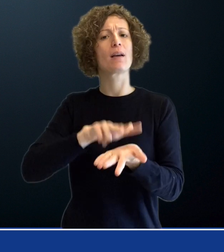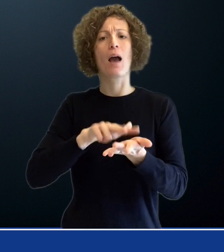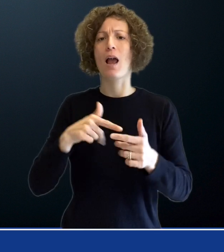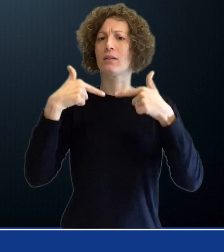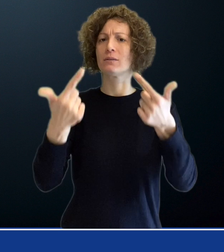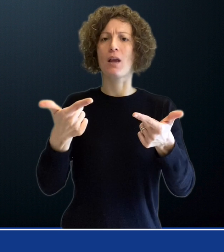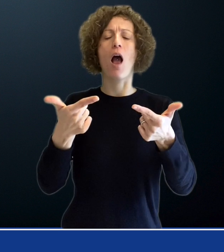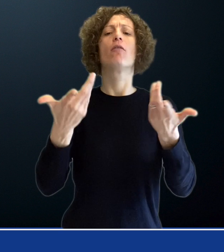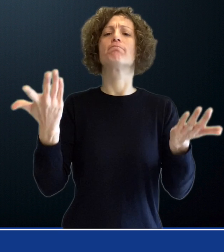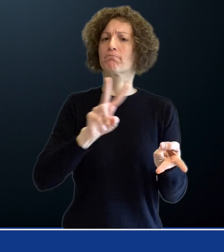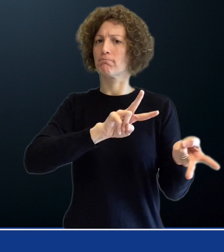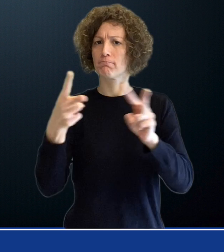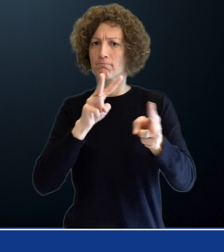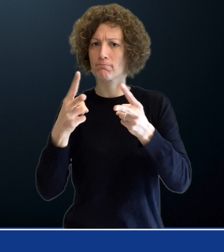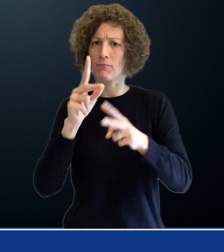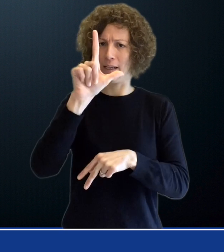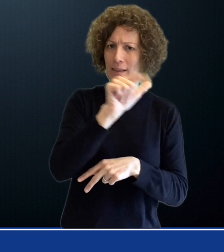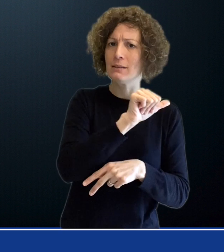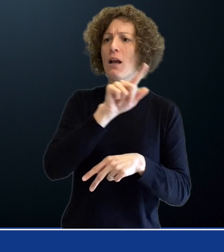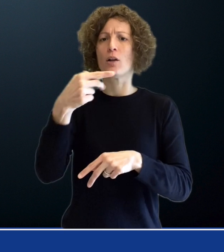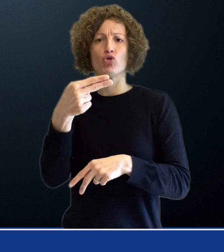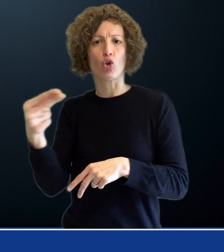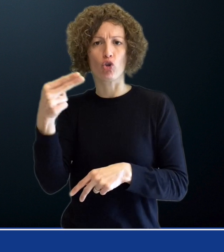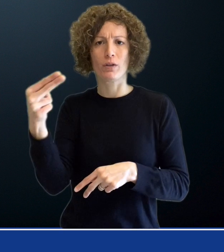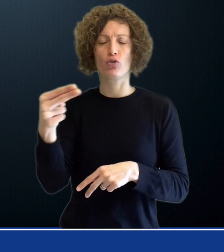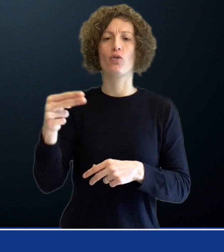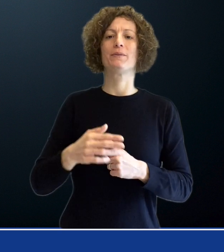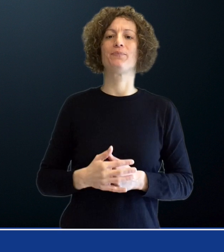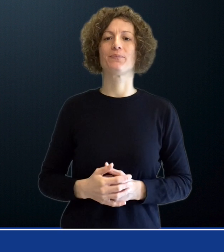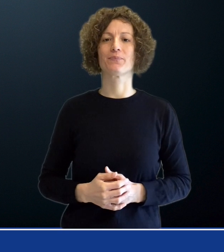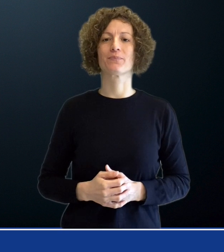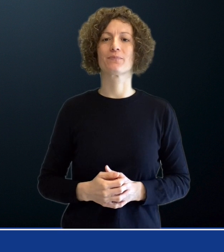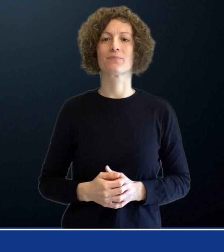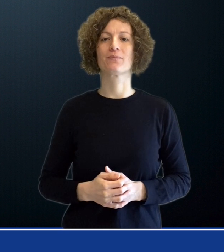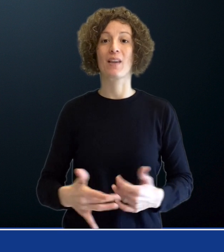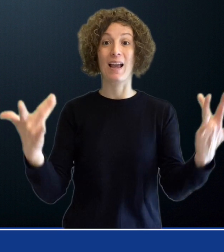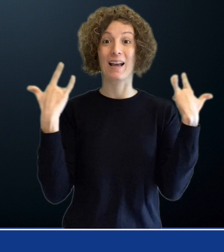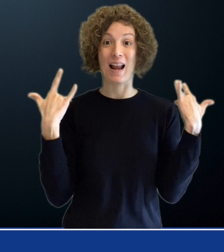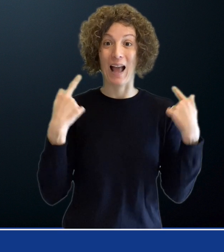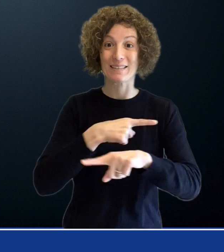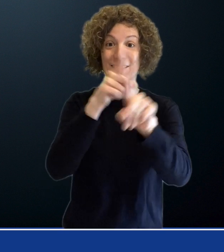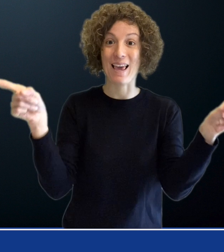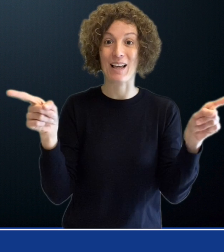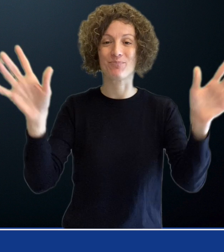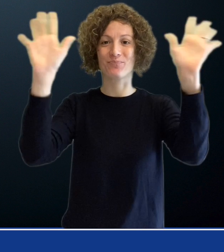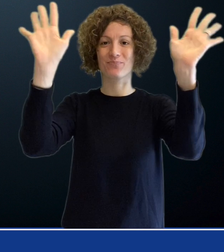Sono garantiti i servizi di interpretariato da/in LIS e di sottotitolazione. Grazie e ciao